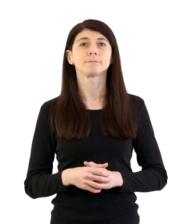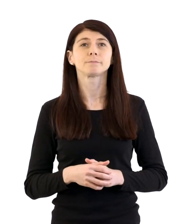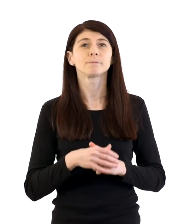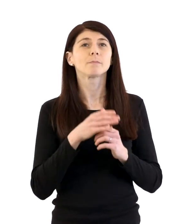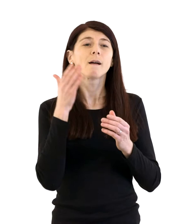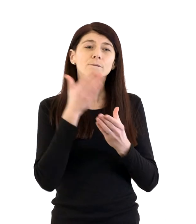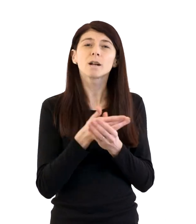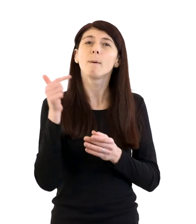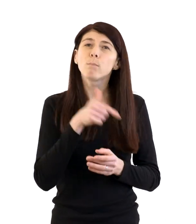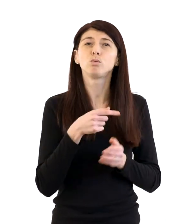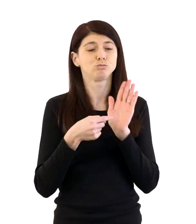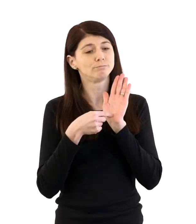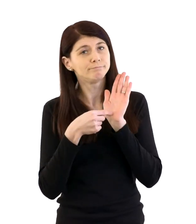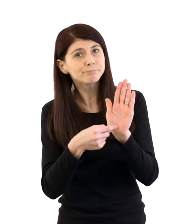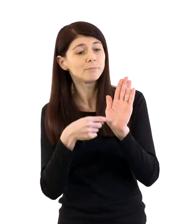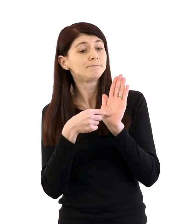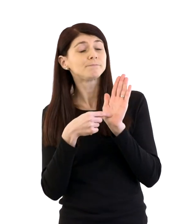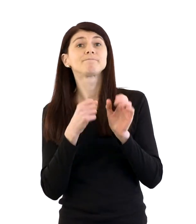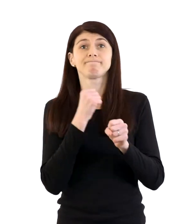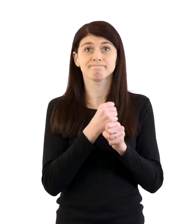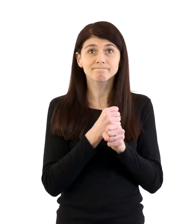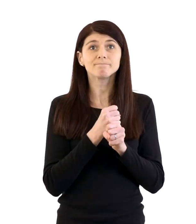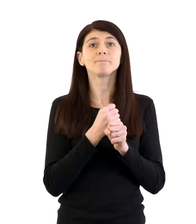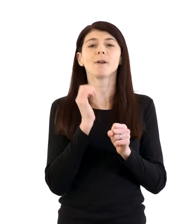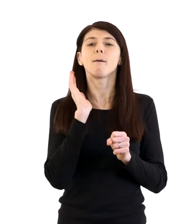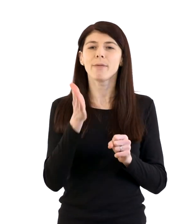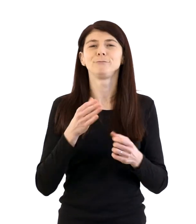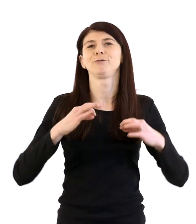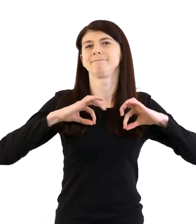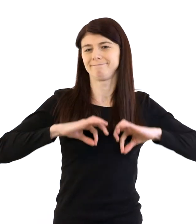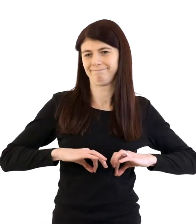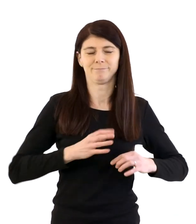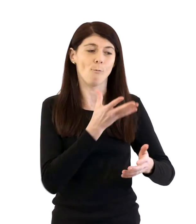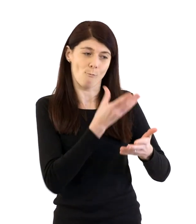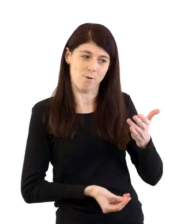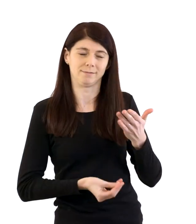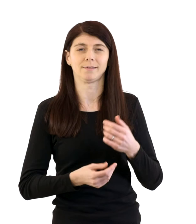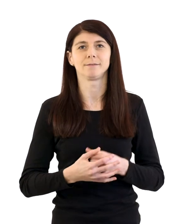Przedsiębiorca musi wykazać, że nowe przedsięwzięcie będzie rentowne.